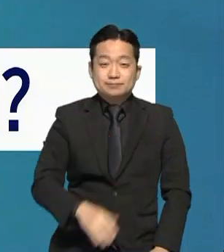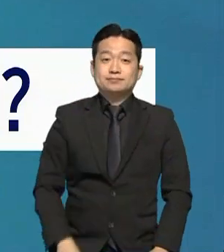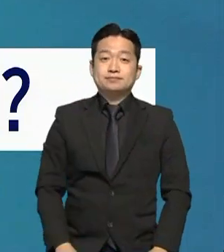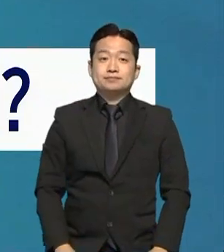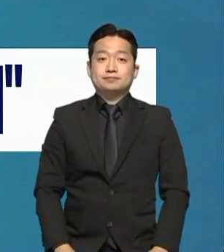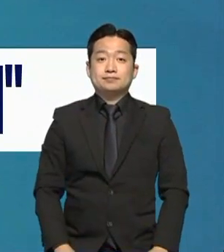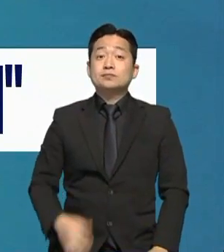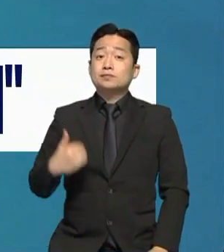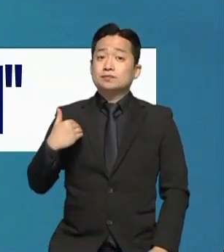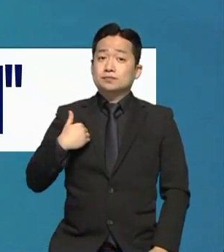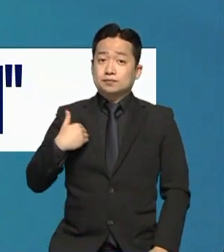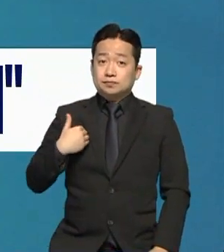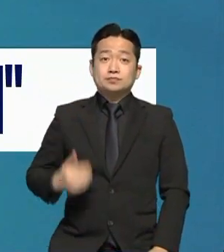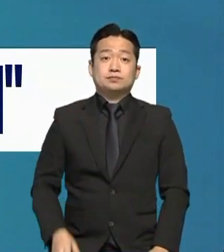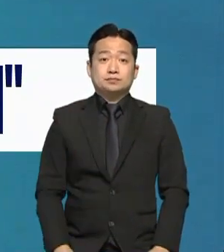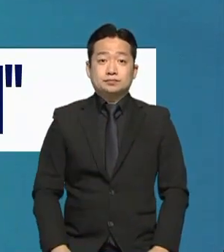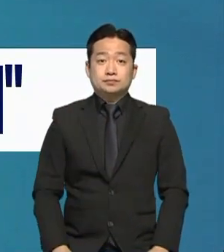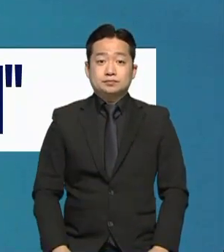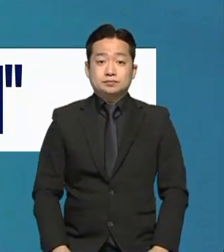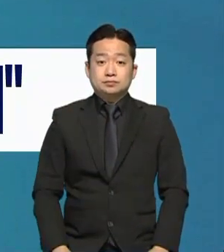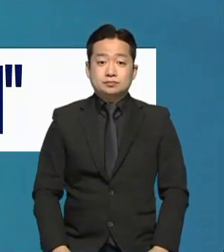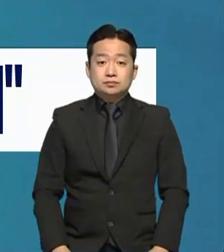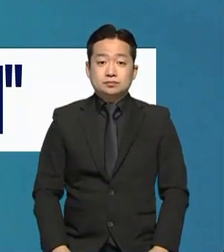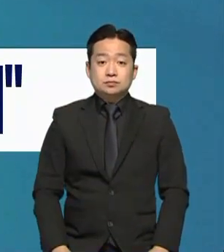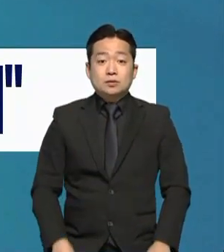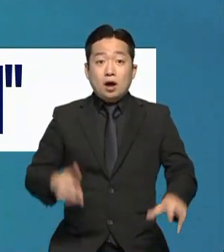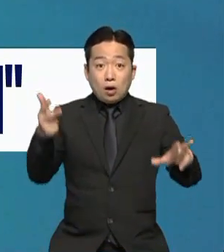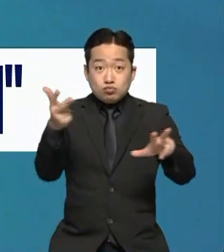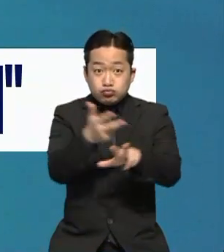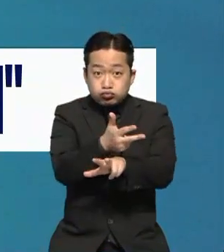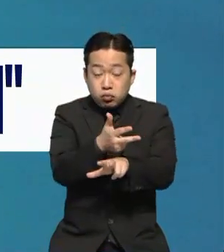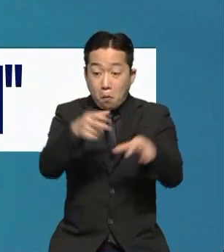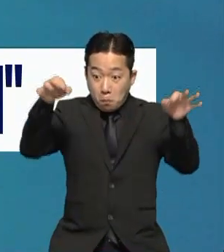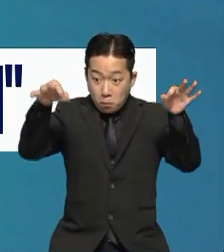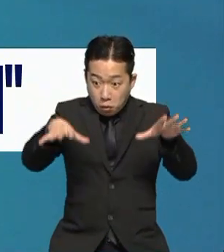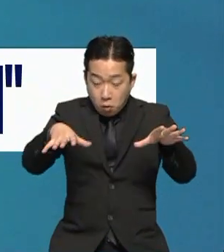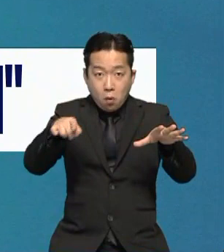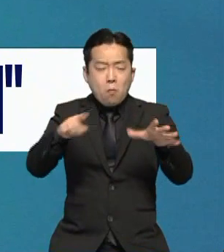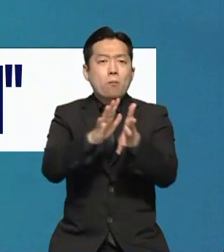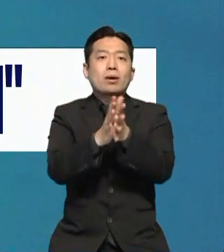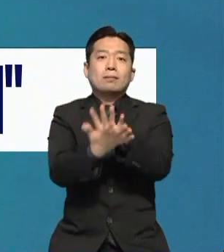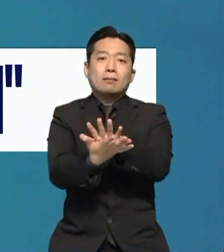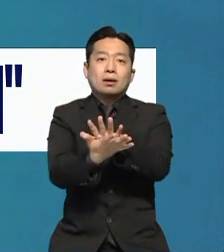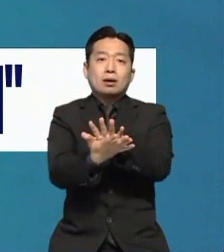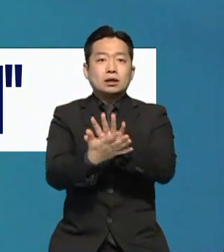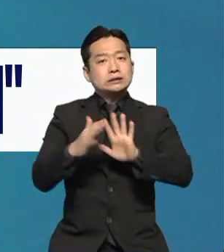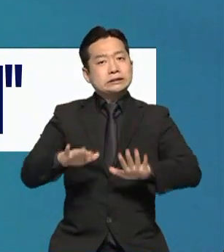저희는 이 일주일도 안되는 시간에 벌어진 일이어서 좀 당혹스러운 측면이 있고요.